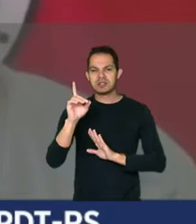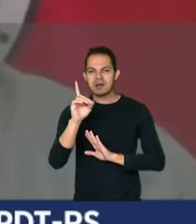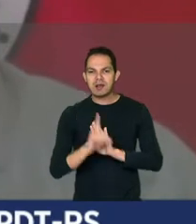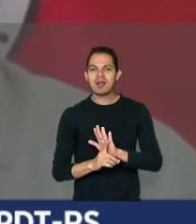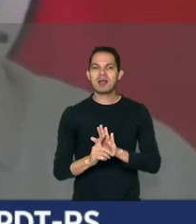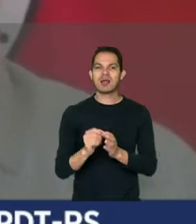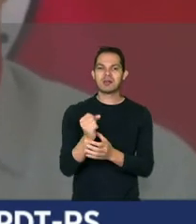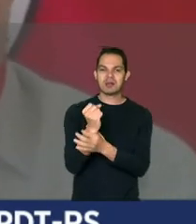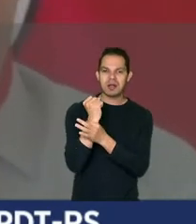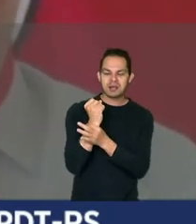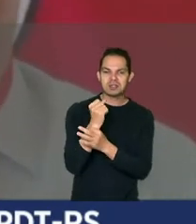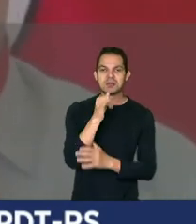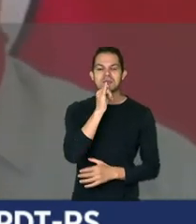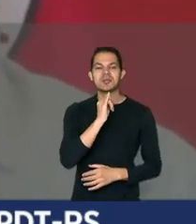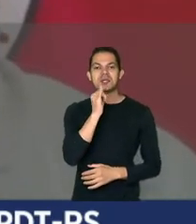DIREITOS E GARANTIAS, COMO